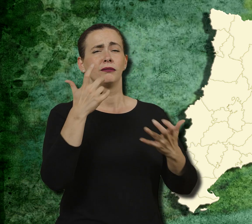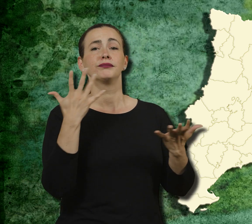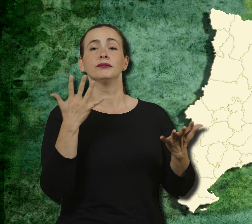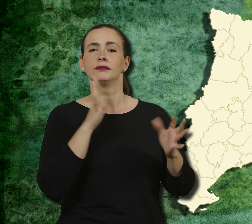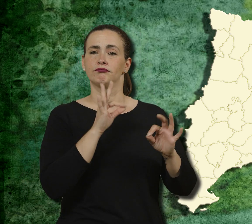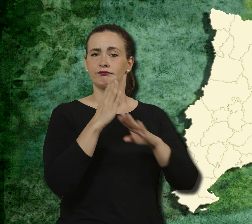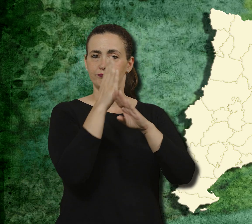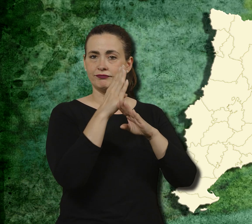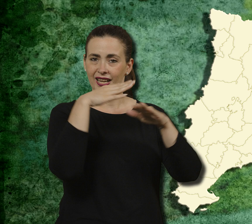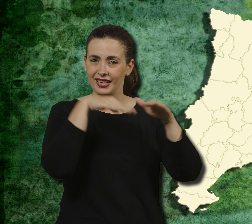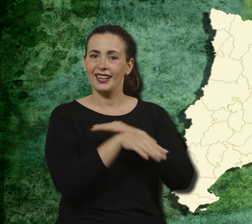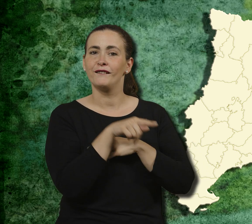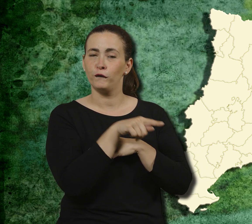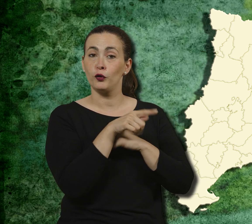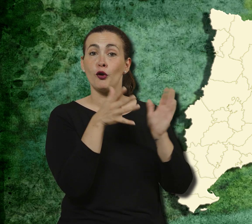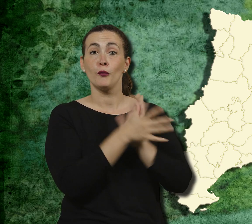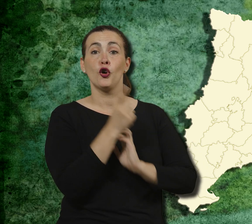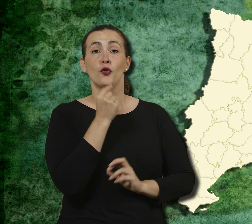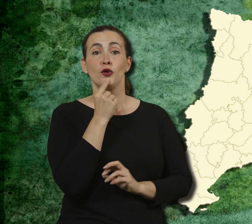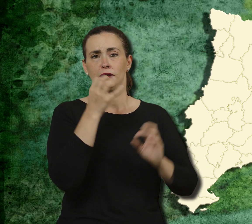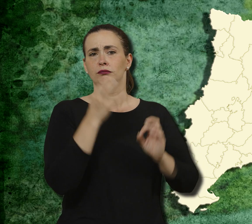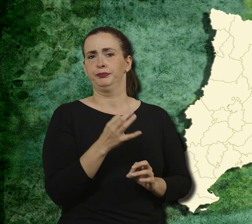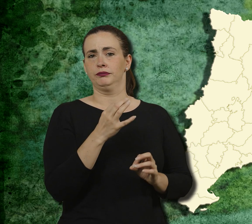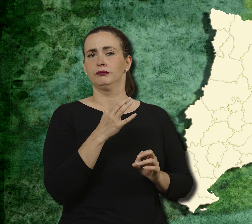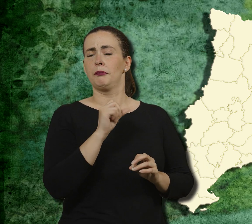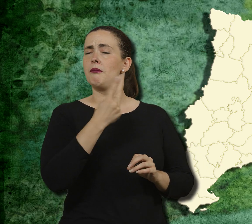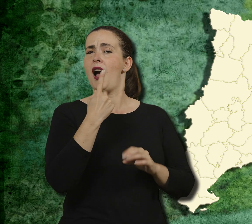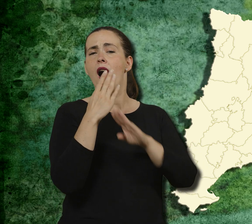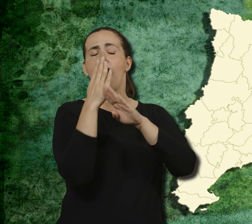Destacat: Cunit és un dels refugis més tranquils dins del brogit estiuenc